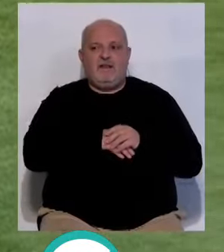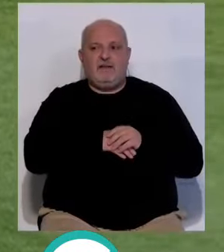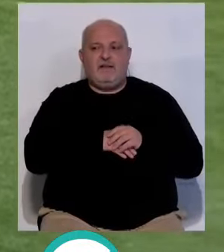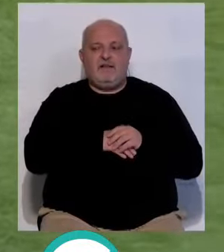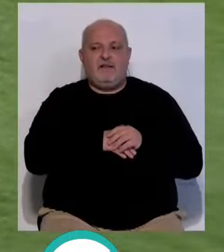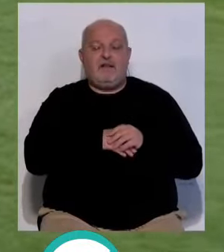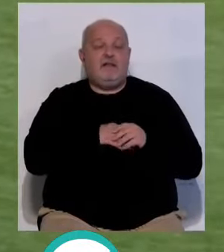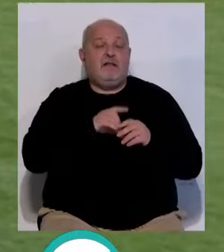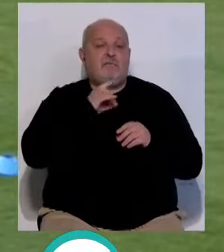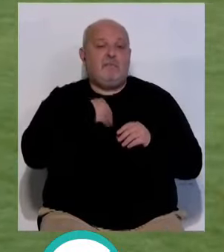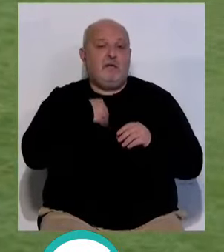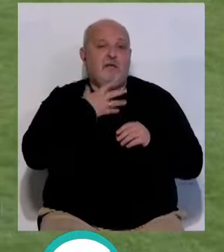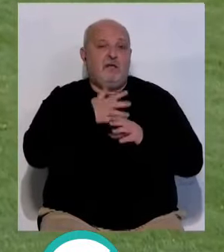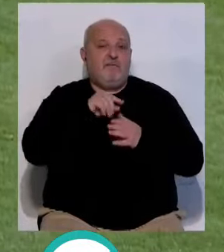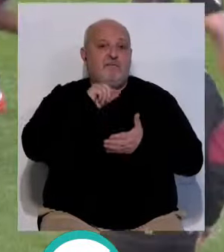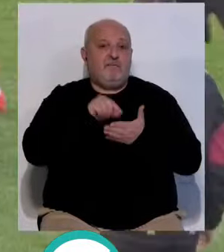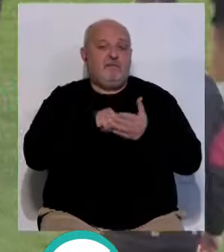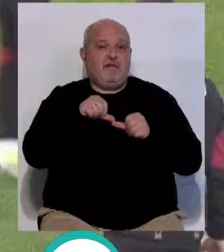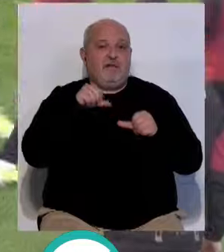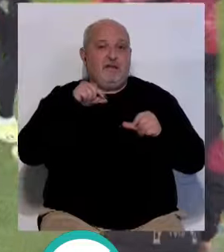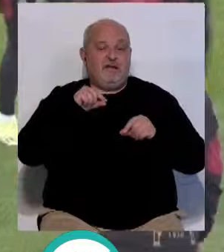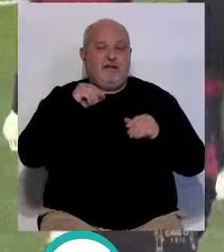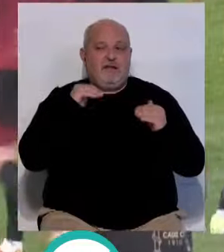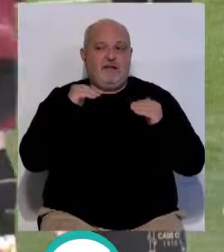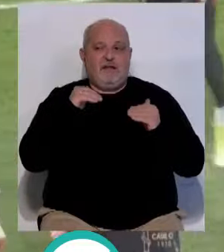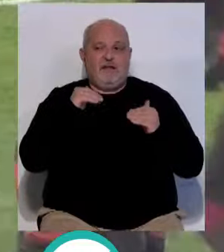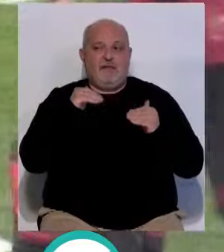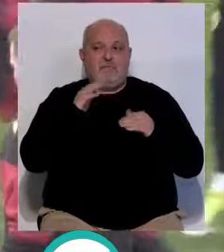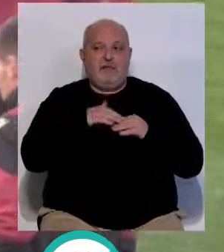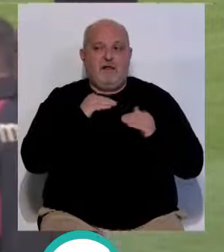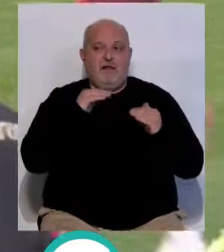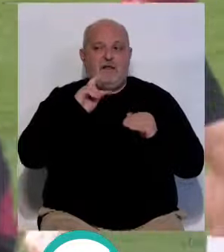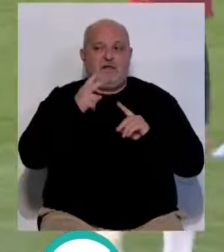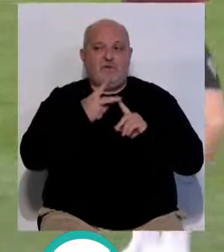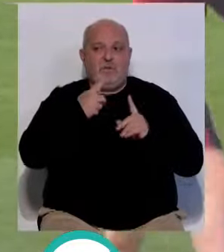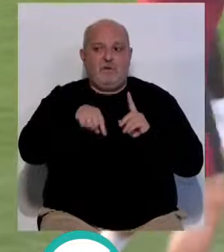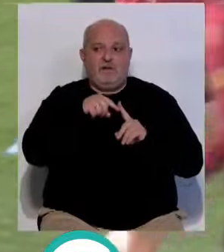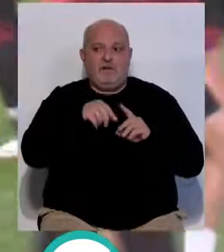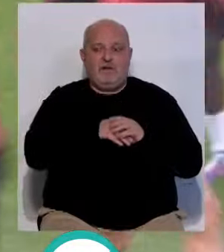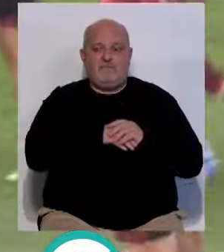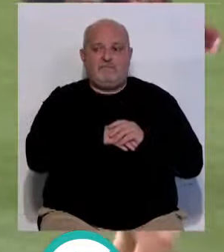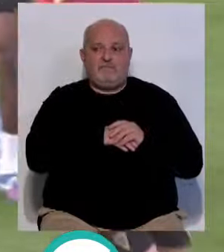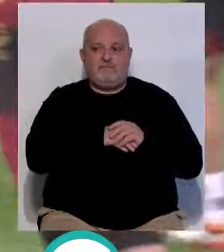sin lugar a dudas el mejor fichaje de Sergio en invierno para esta segunda vuelta Escalante sin